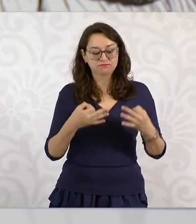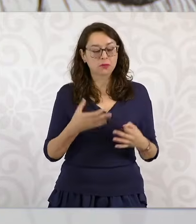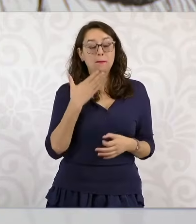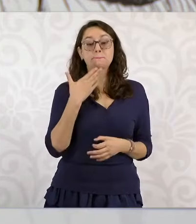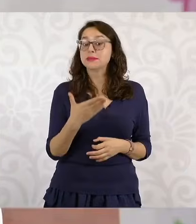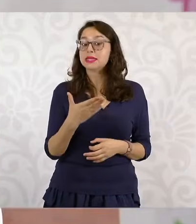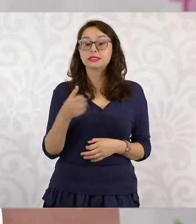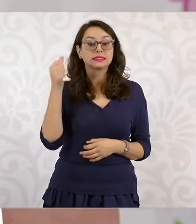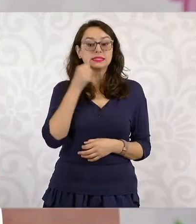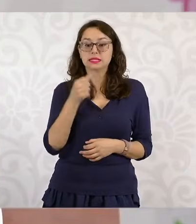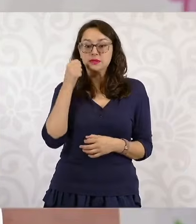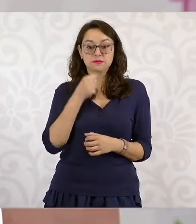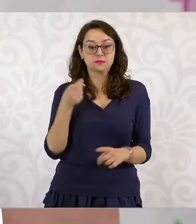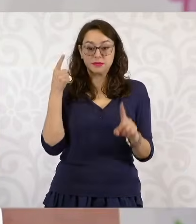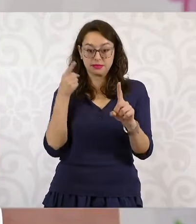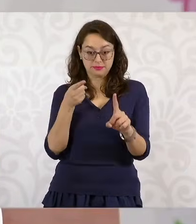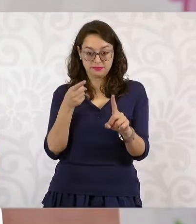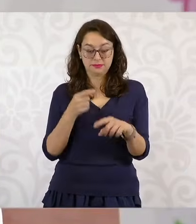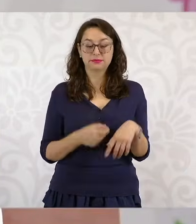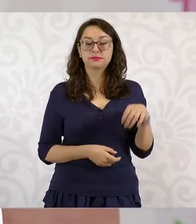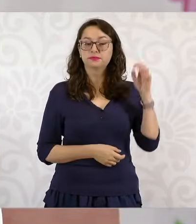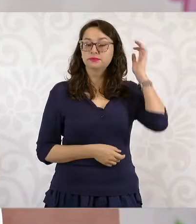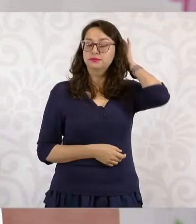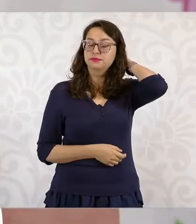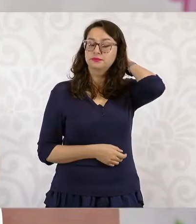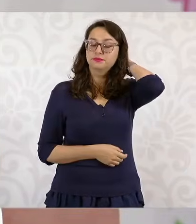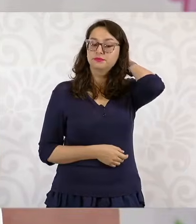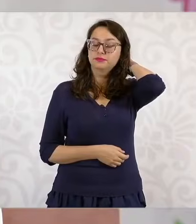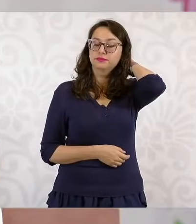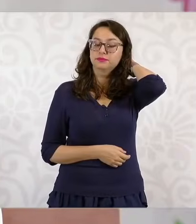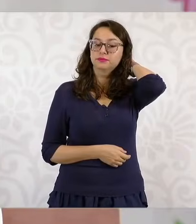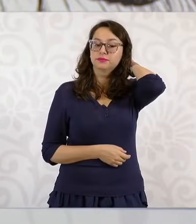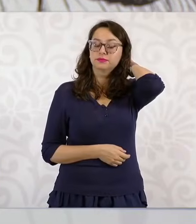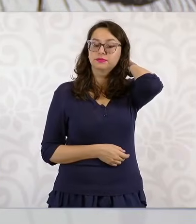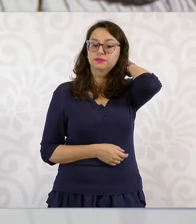Siempre hemos dicho y se lo he dicho personalmente al presidente Trump y eso ha permitido establecer